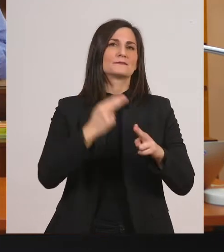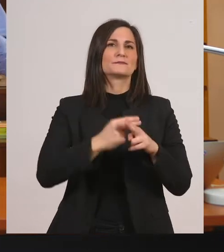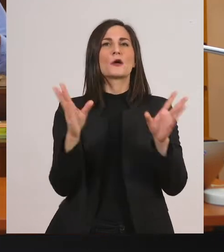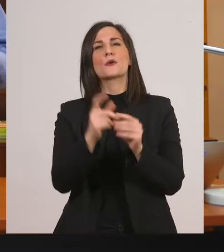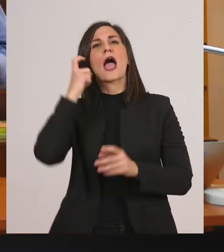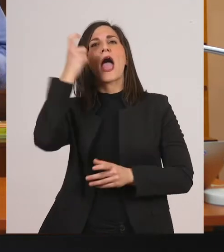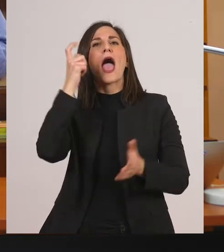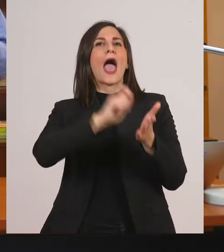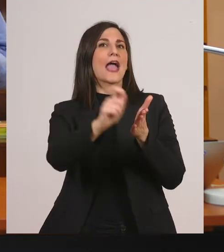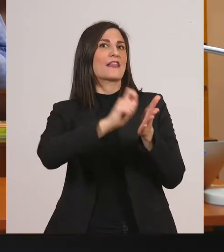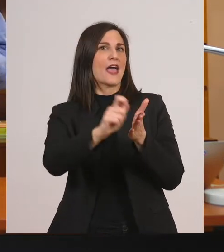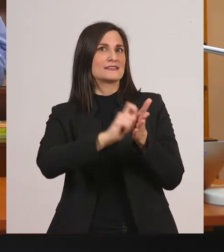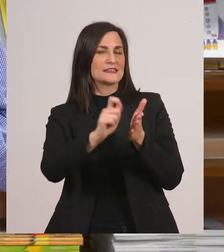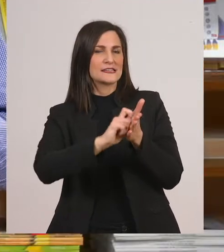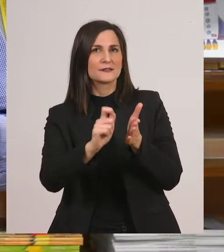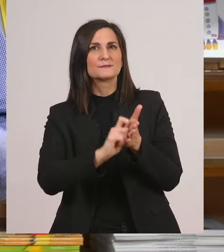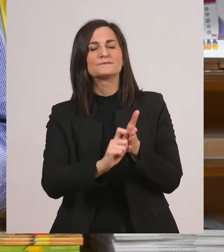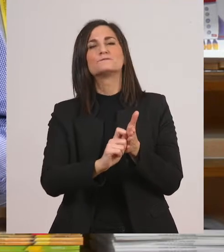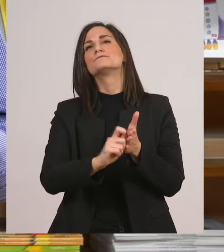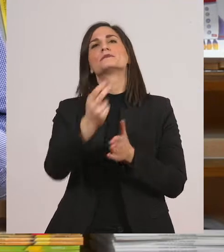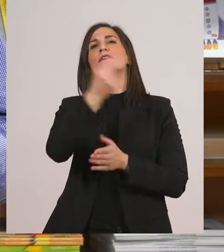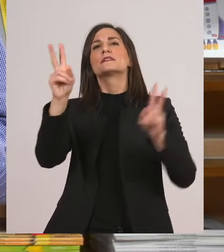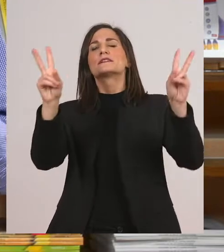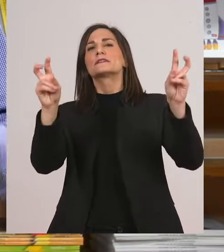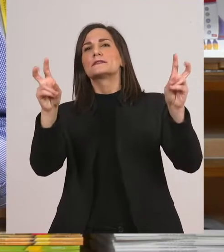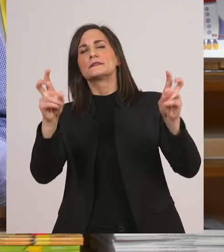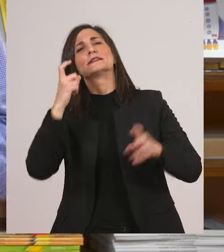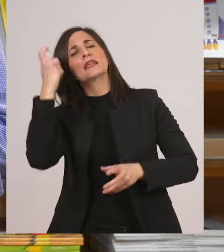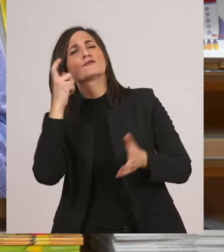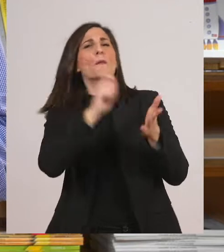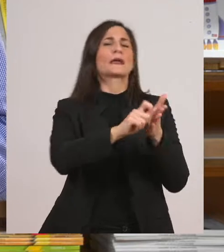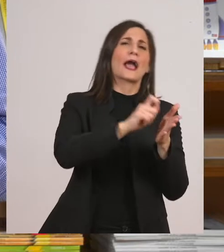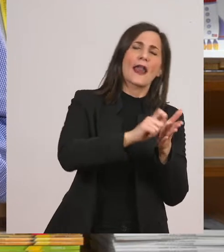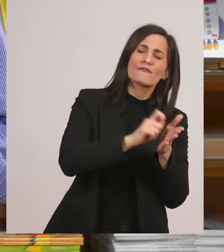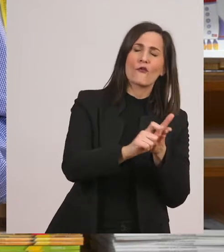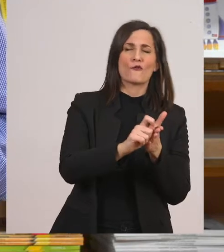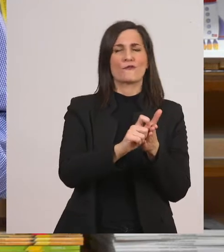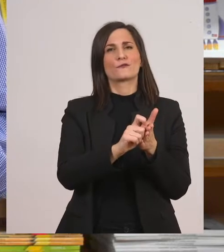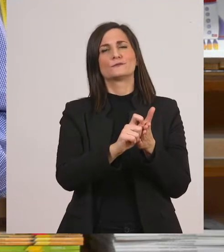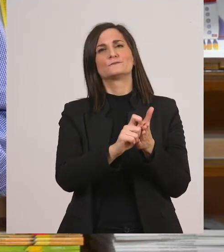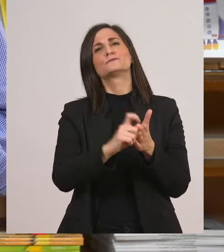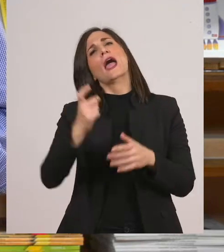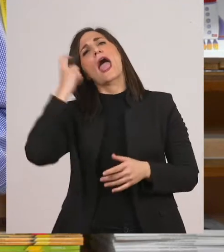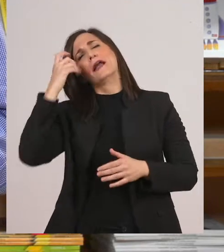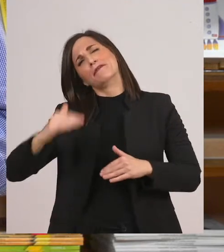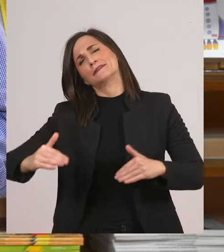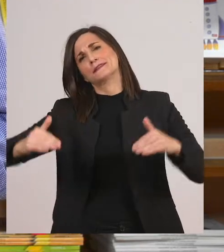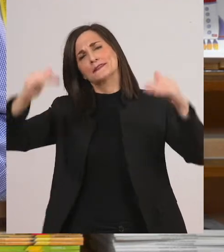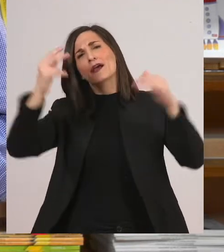της συγγραφής, του γραπτού λόγου, αυτού που λέμε "Σκέφτομαι και Γράφω" ή Έκθεση, θα δούμε σε μεγαλύτερες ηλικίες. Και δεν είναι άλλο από την επιχειρηματολογία.